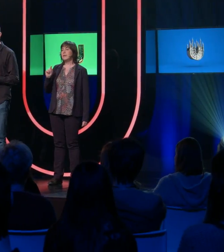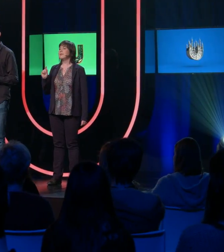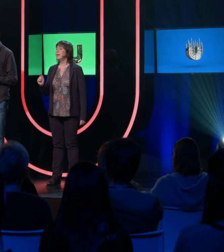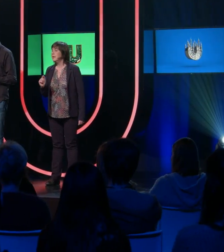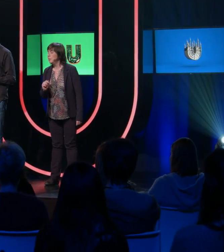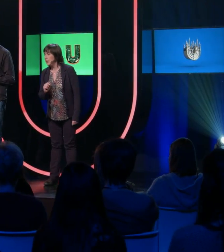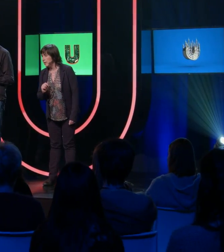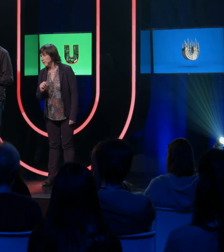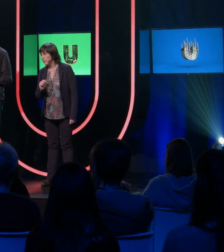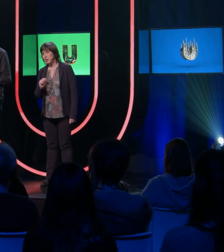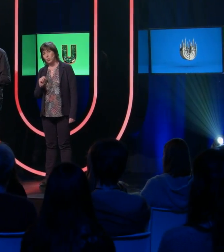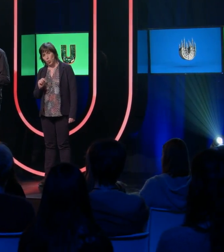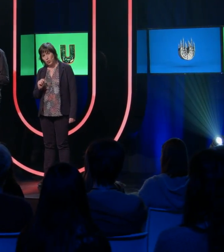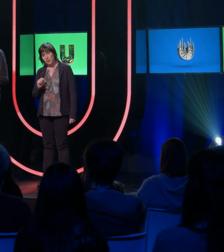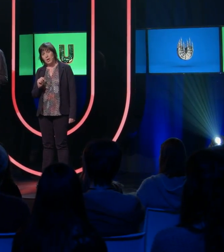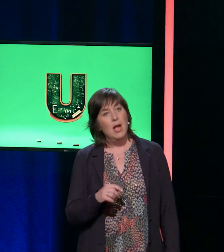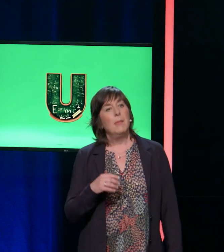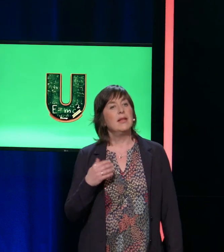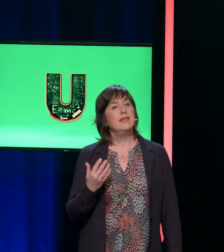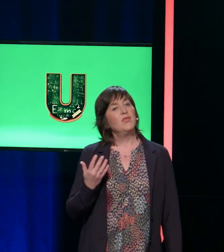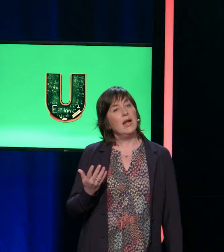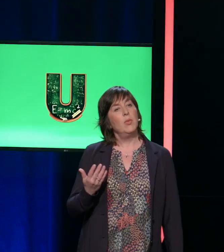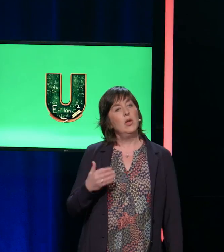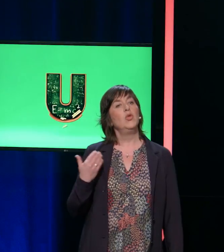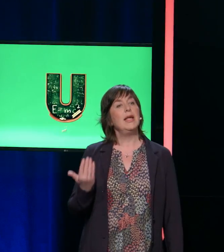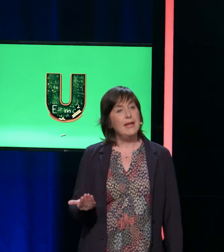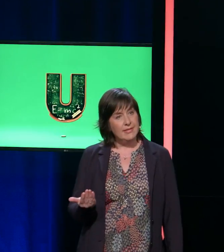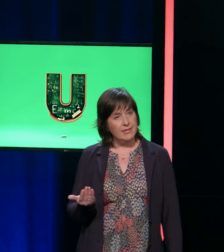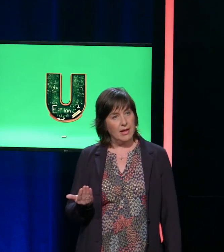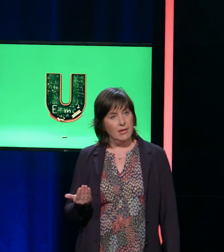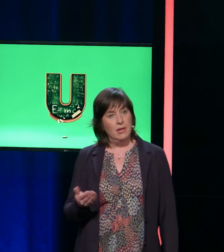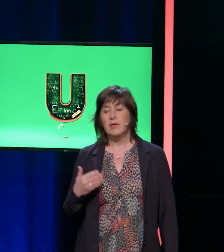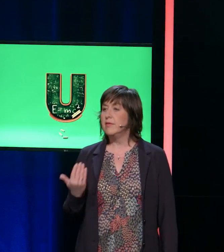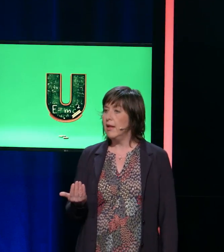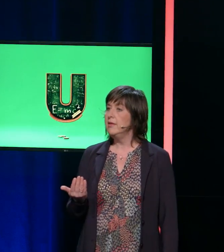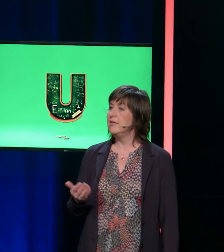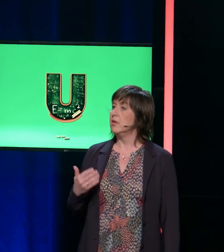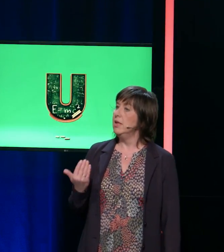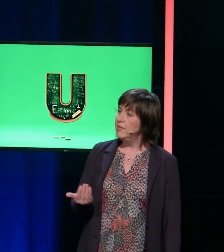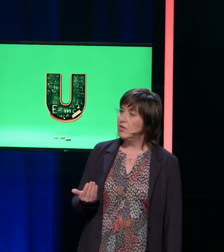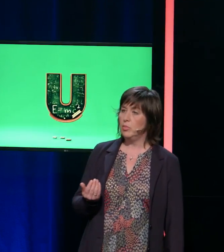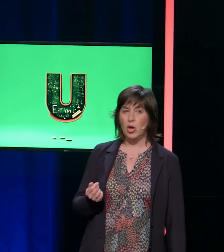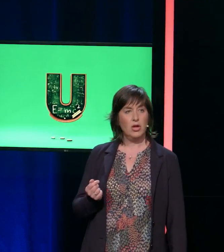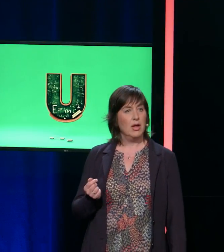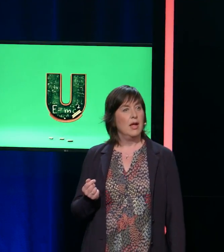in de strikte betekenis van het woord. Maar het is vaak wel hun eerste taal, de taal die ze het liefst gebruiken